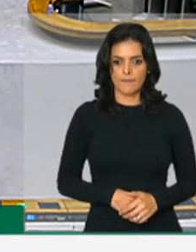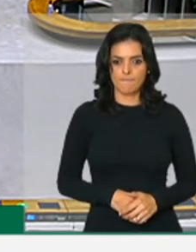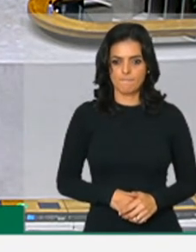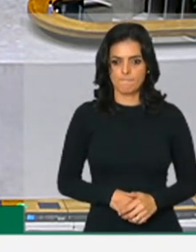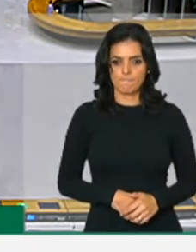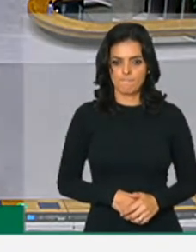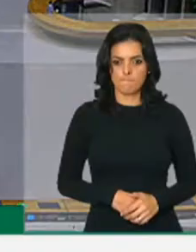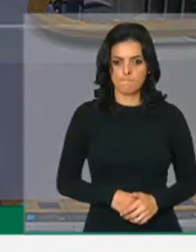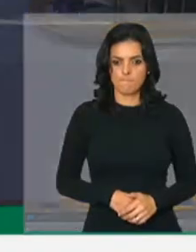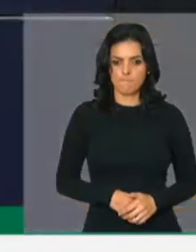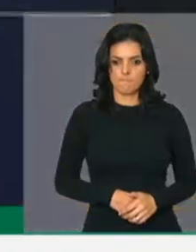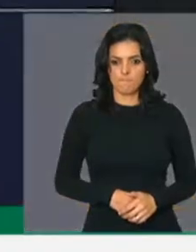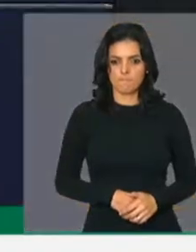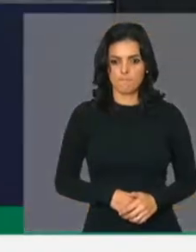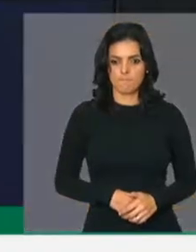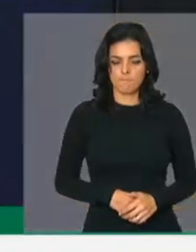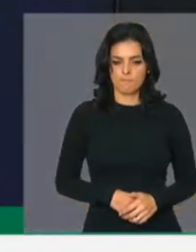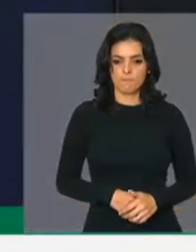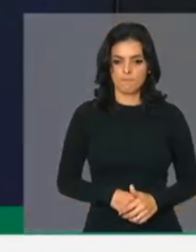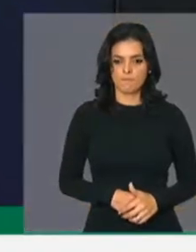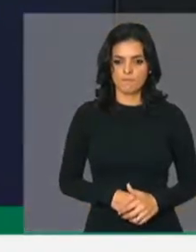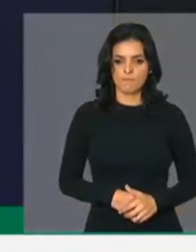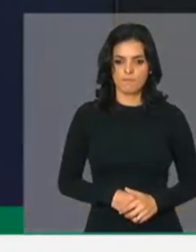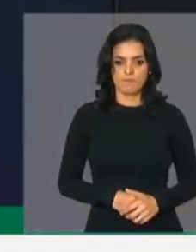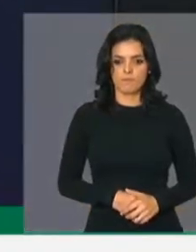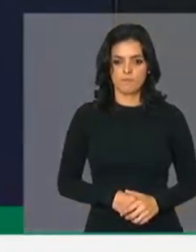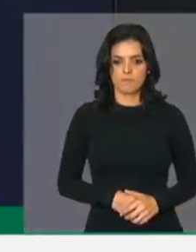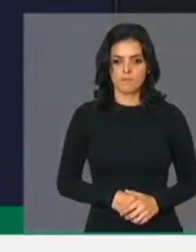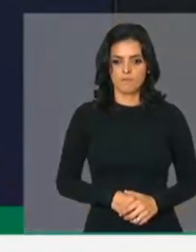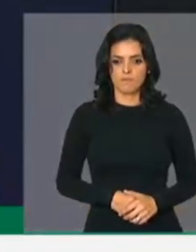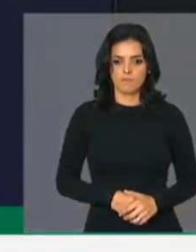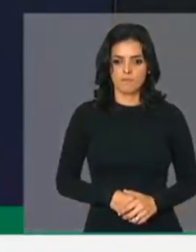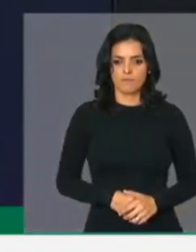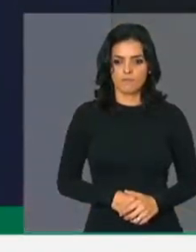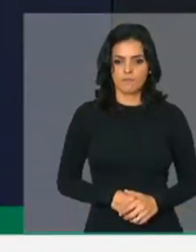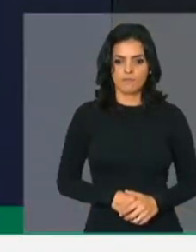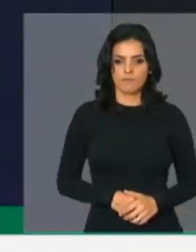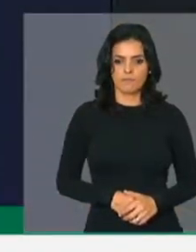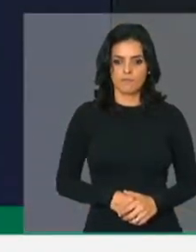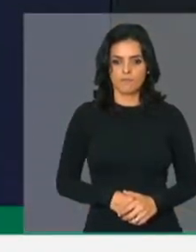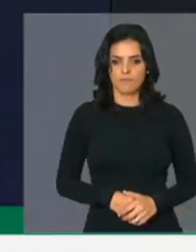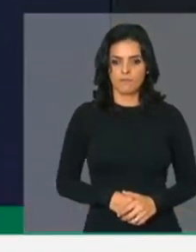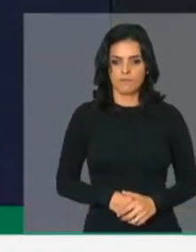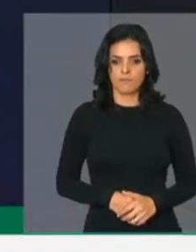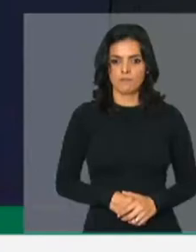DEPUTADA BENEDITA. -- [PRESIDENTE]: AQUI NO PLENÁRIO FALTAVAM VÁRIOS PARTIDOS A ORIENTAR E TINHAM ALGUNS SIM QUE MUDARAM PARA NÃO. COMO A MAIORIA É NÃO,